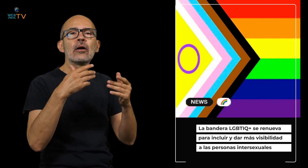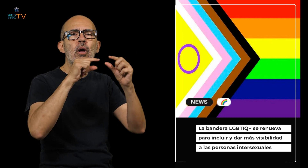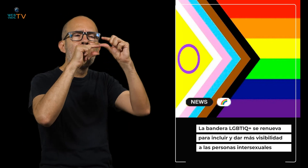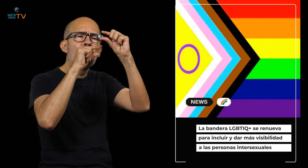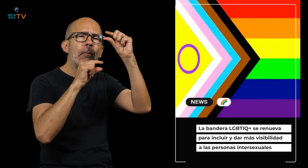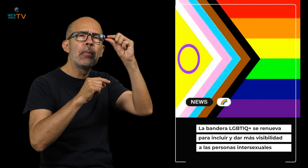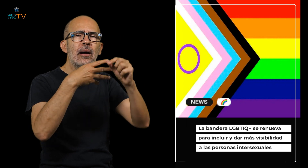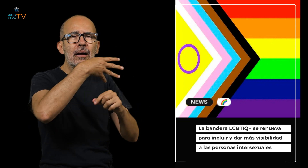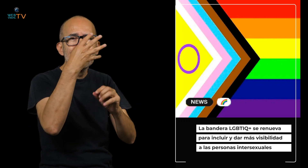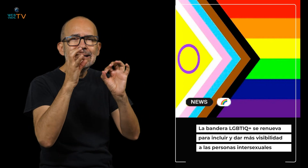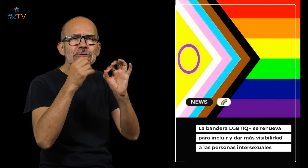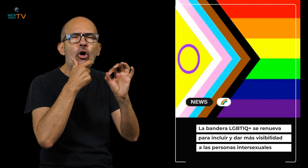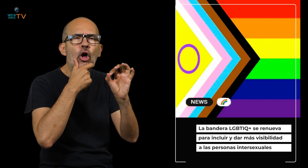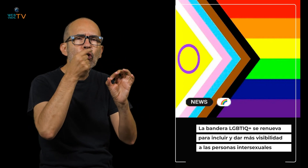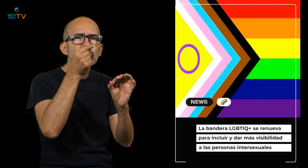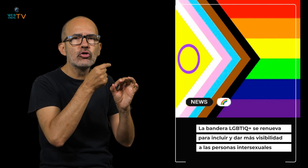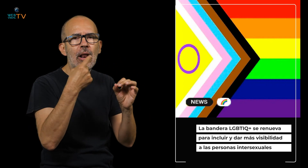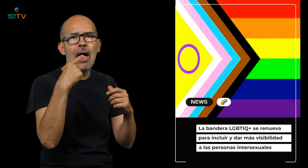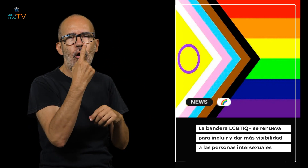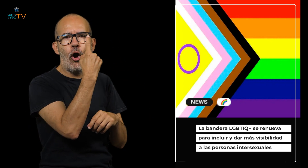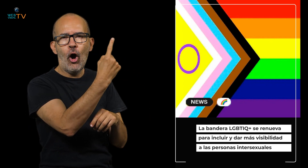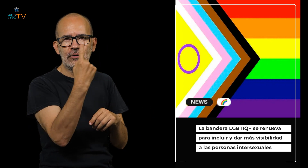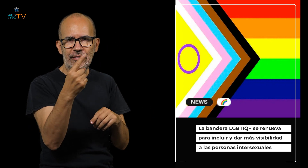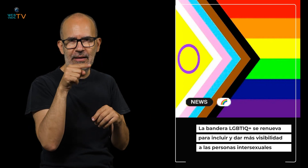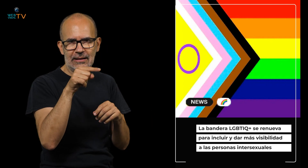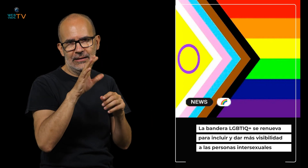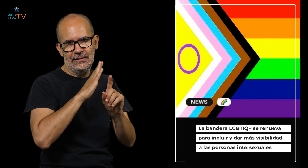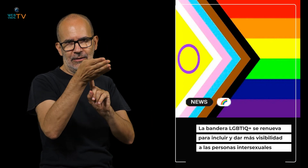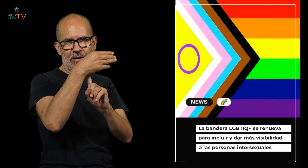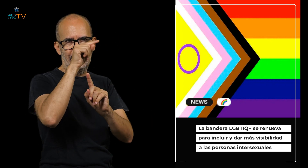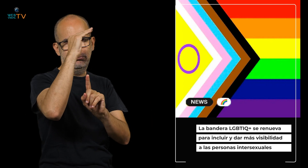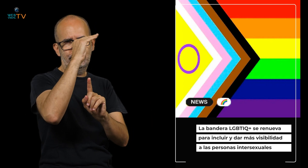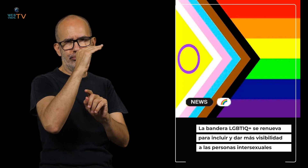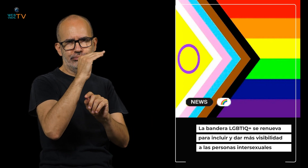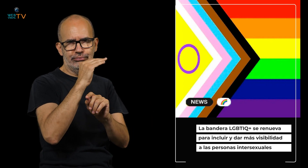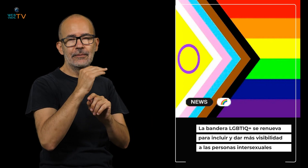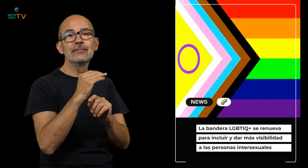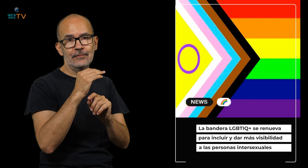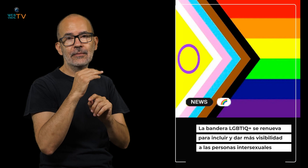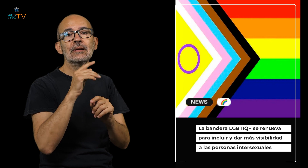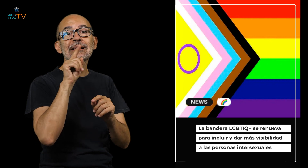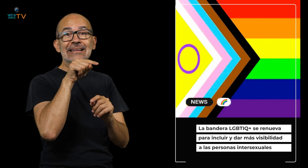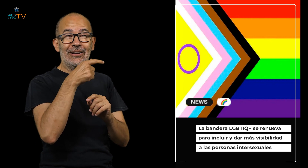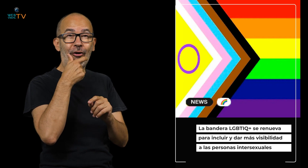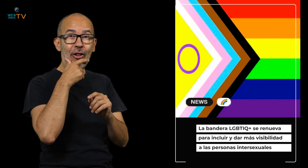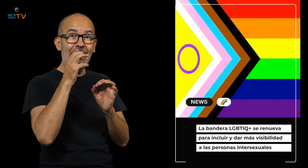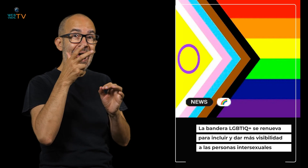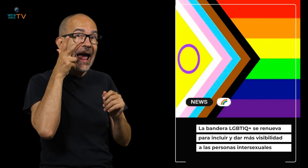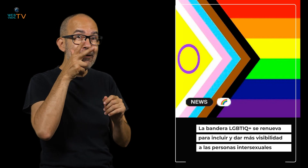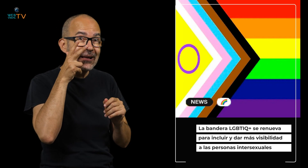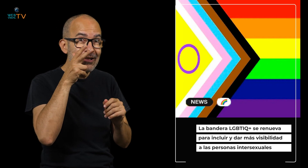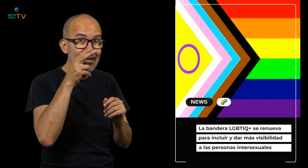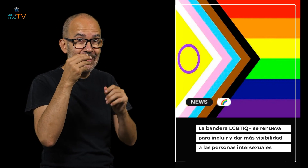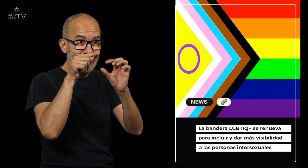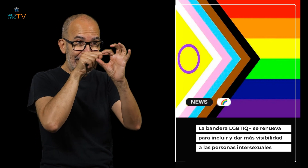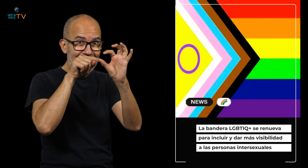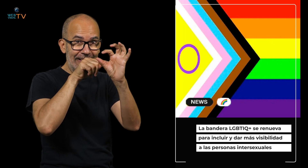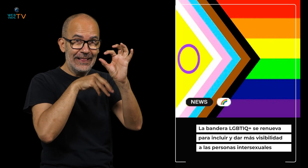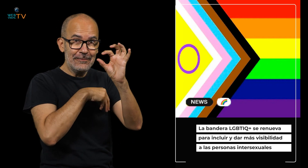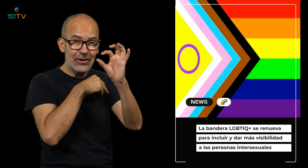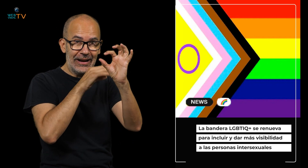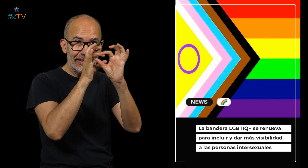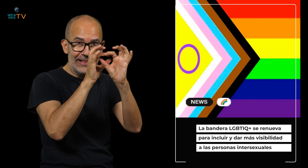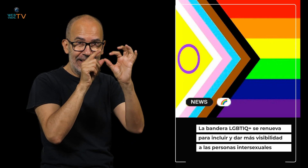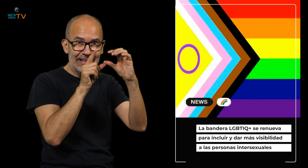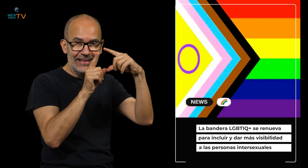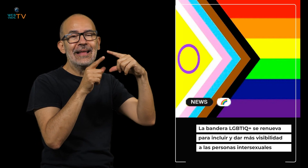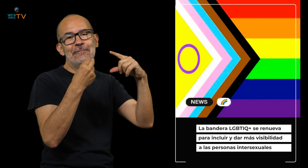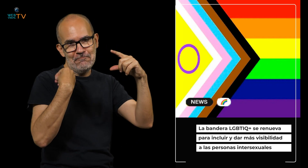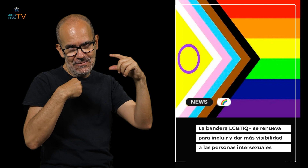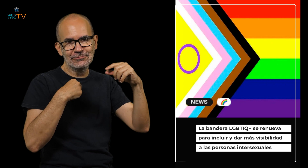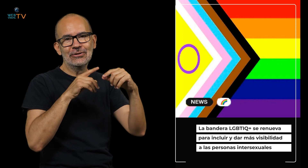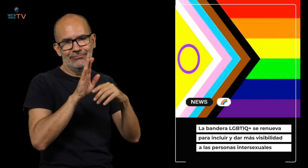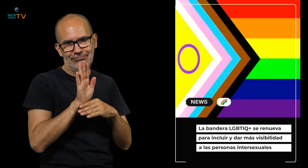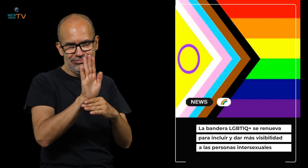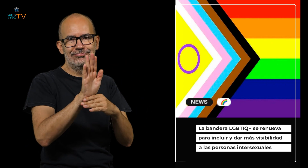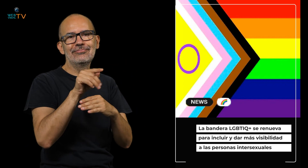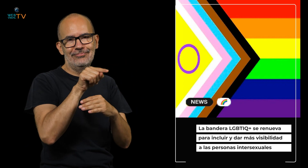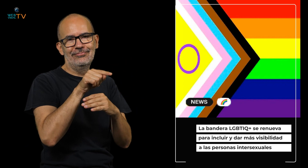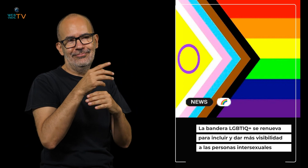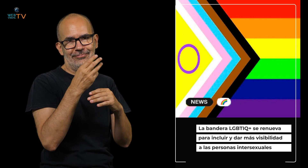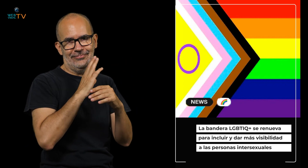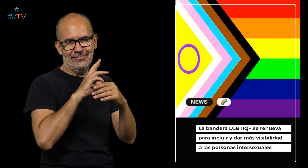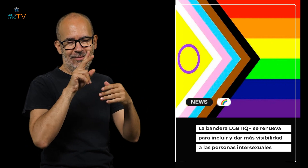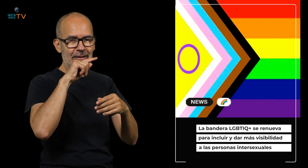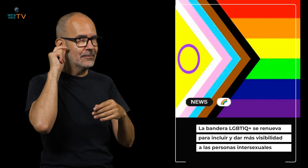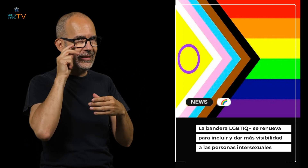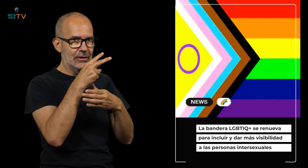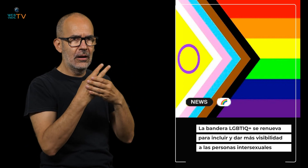De esta manera la bandera LGTBI+ pasa a tener 11 colores.